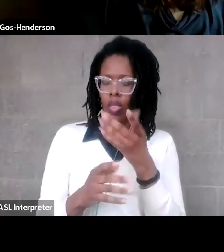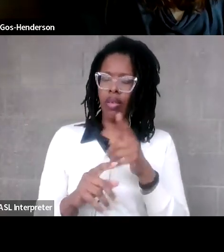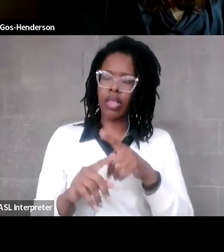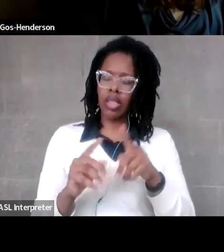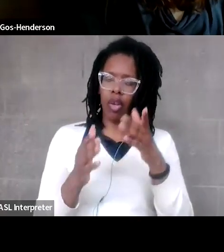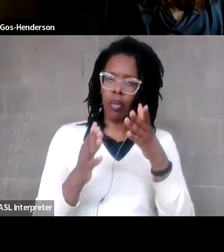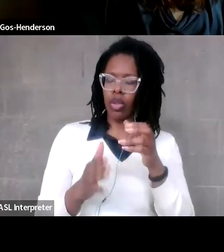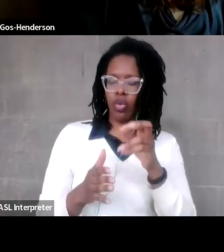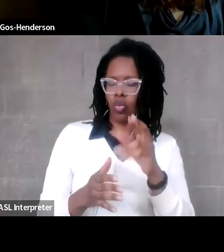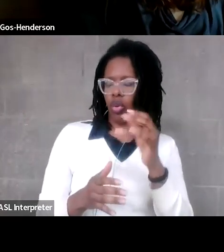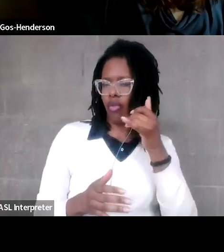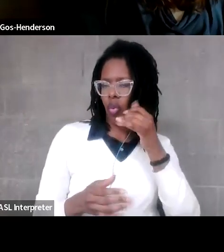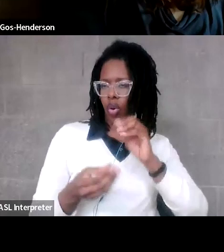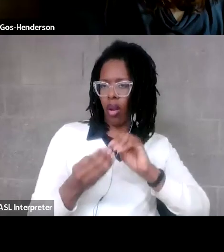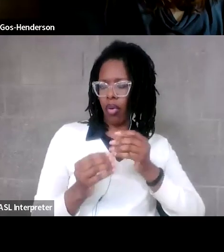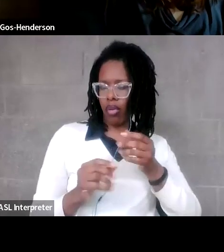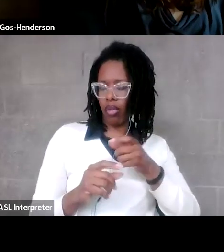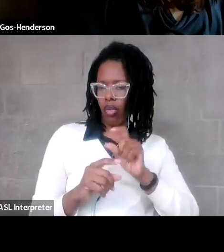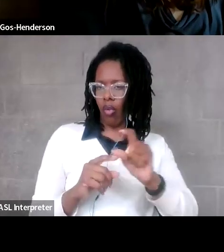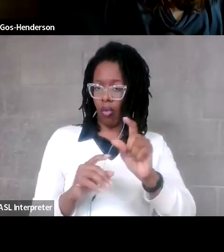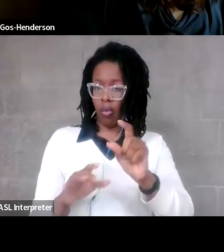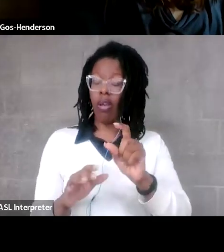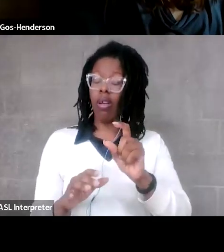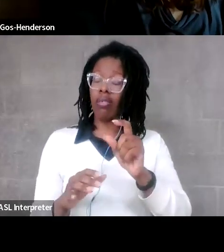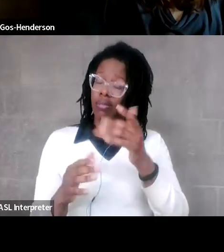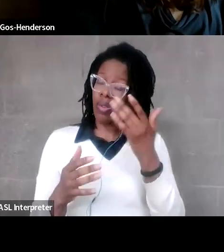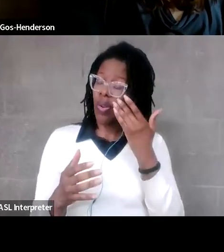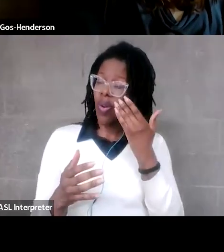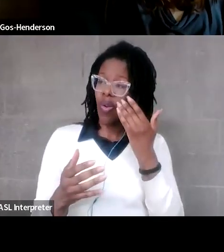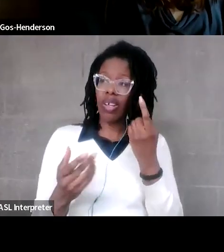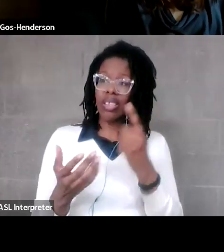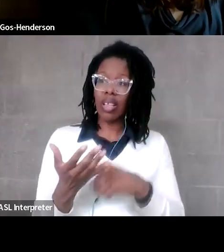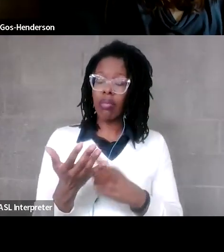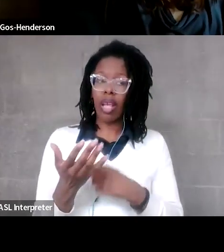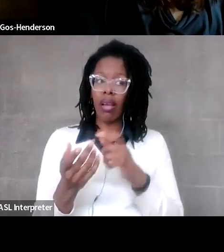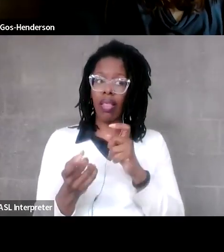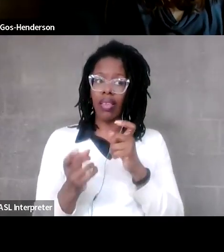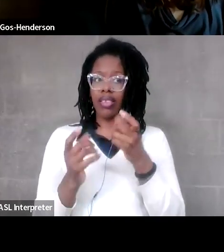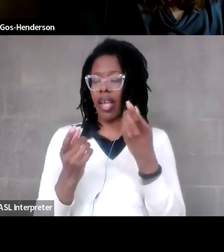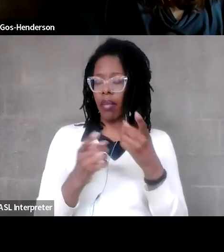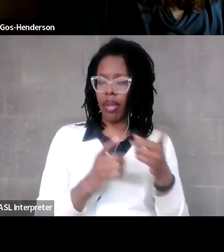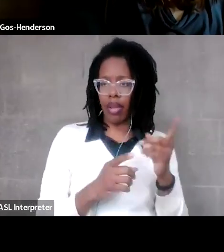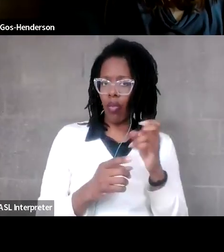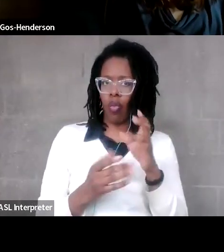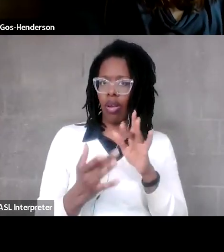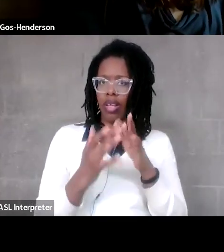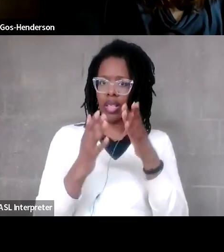o otro número de teléfono al que llamar mientras ocurren los cambios. A veces la información de contacto puede cambiar o la persona de contacto puede cambiar.